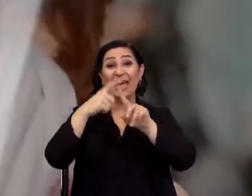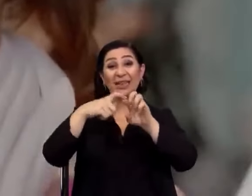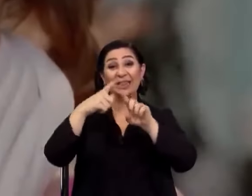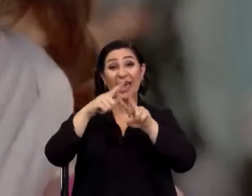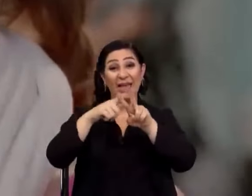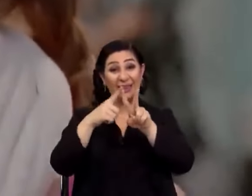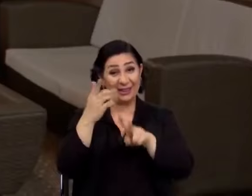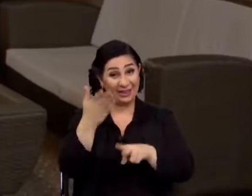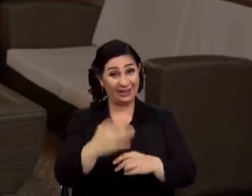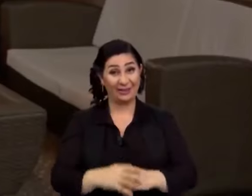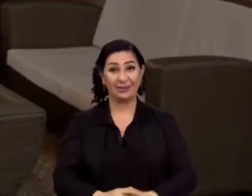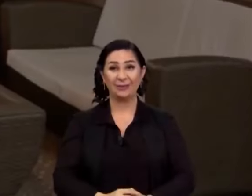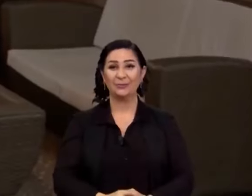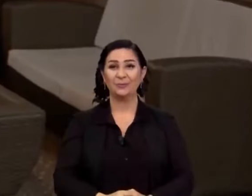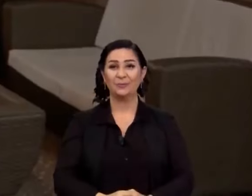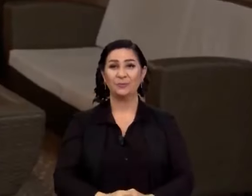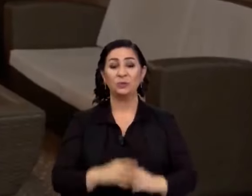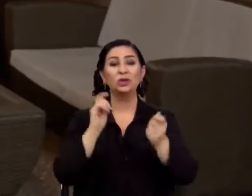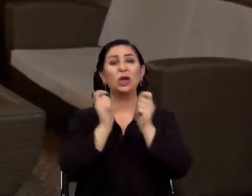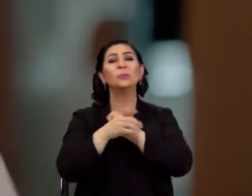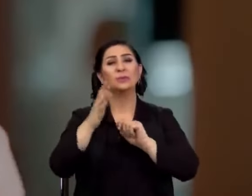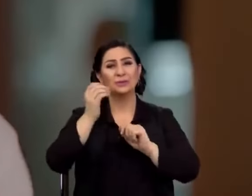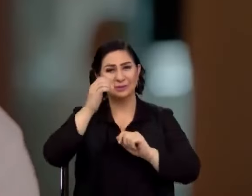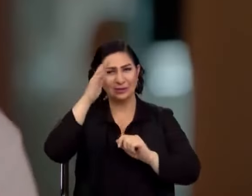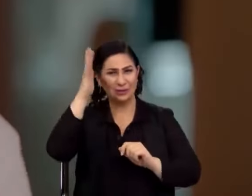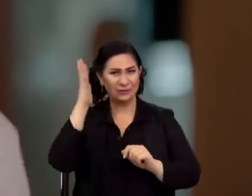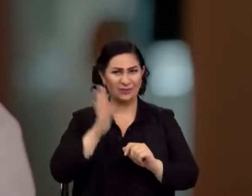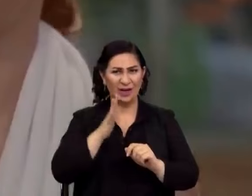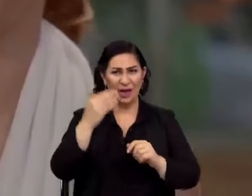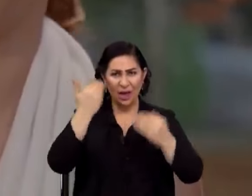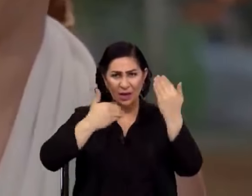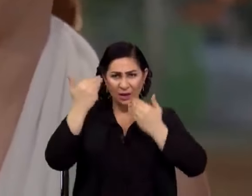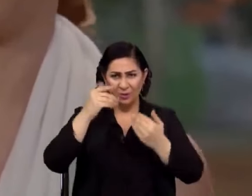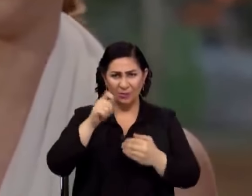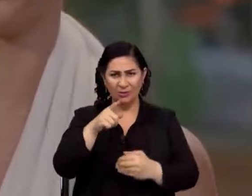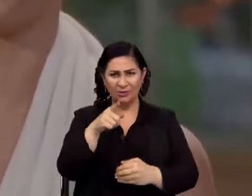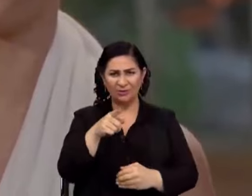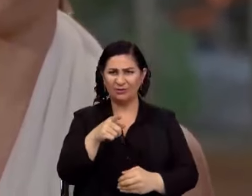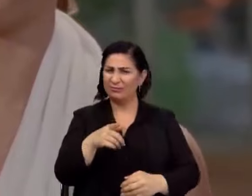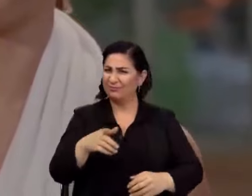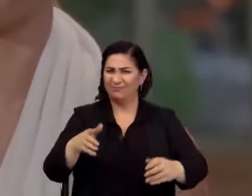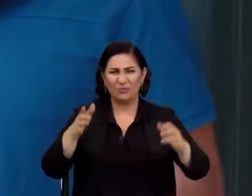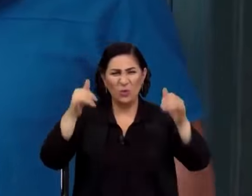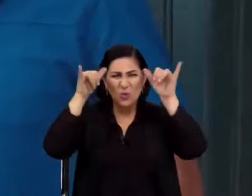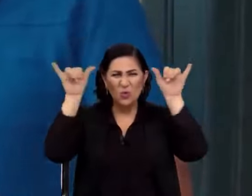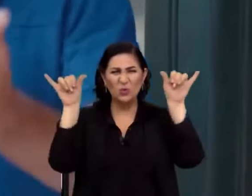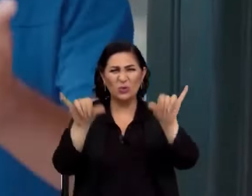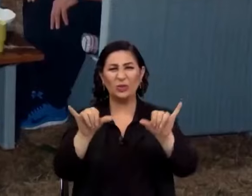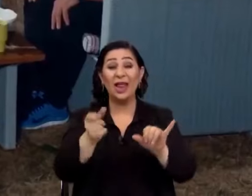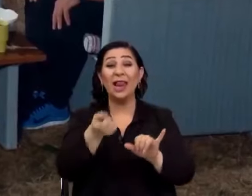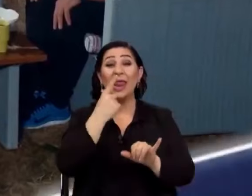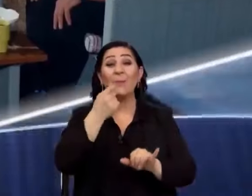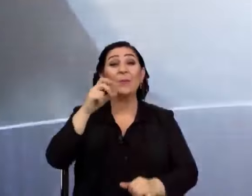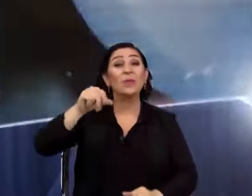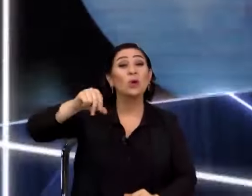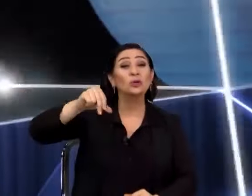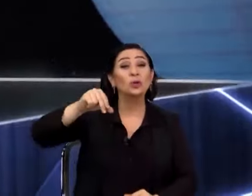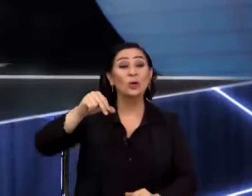Baysal nl değişmemiş Saçım vardı bentik yaptırdın gerçekten u